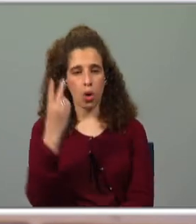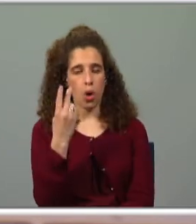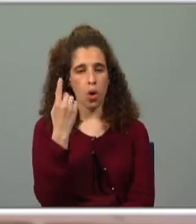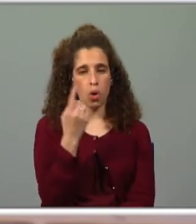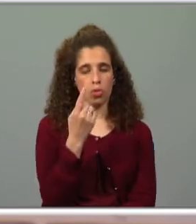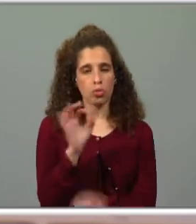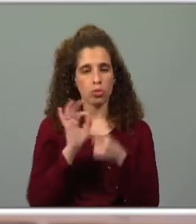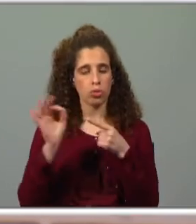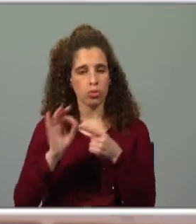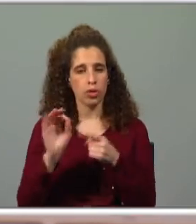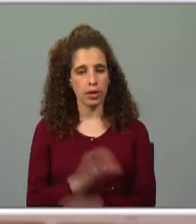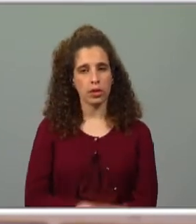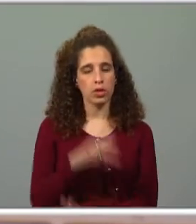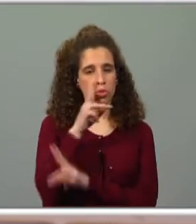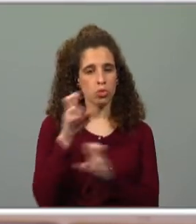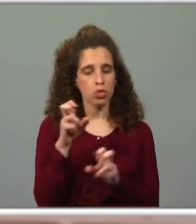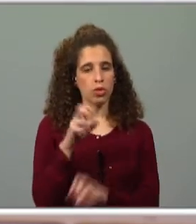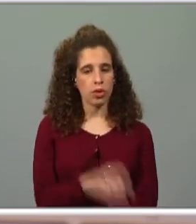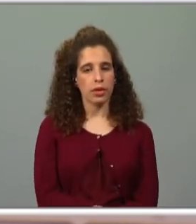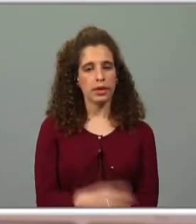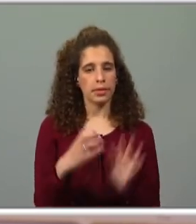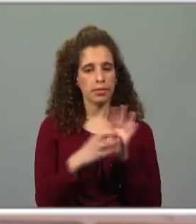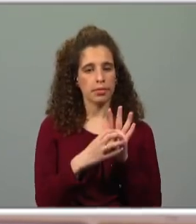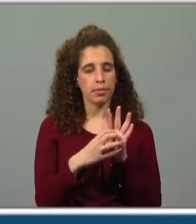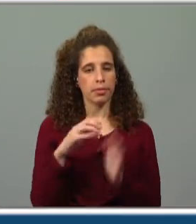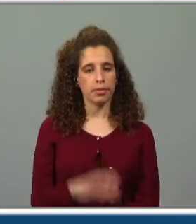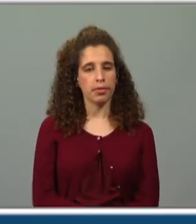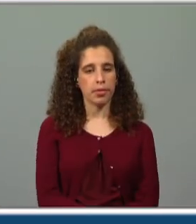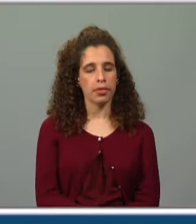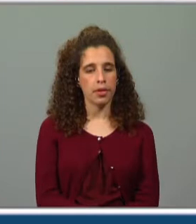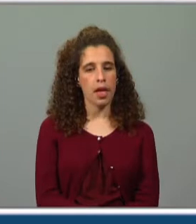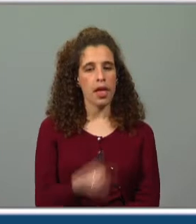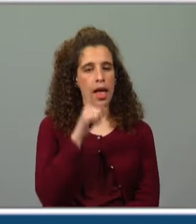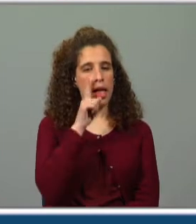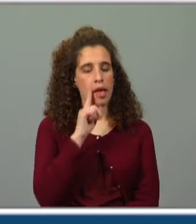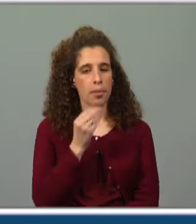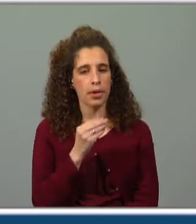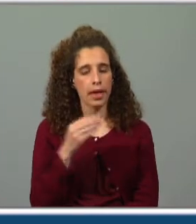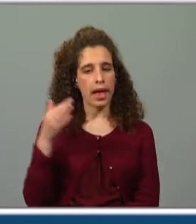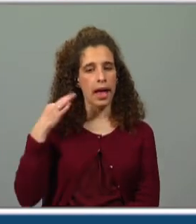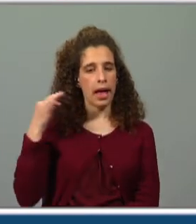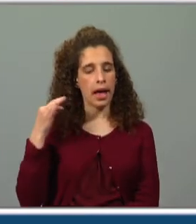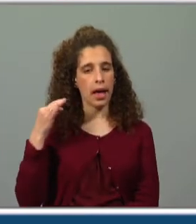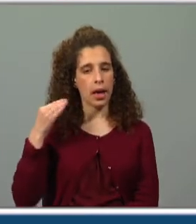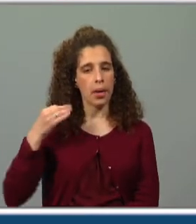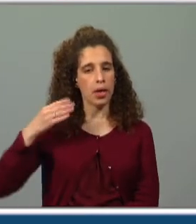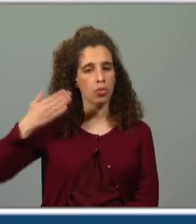dos elementos que encontramos da nossa imagem a menina tem o cabelo comprido e 我們從我們的圖像這個女孩有一頭長發和